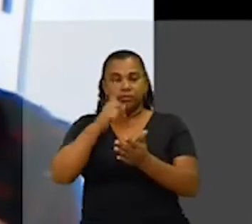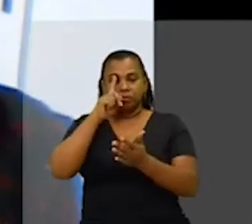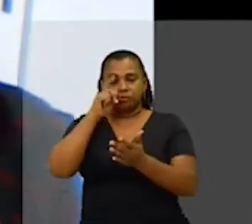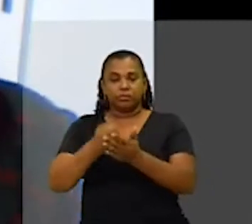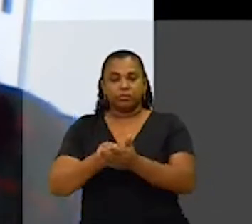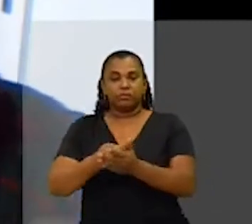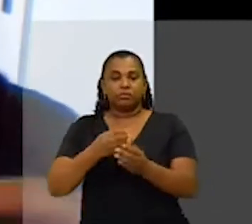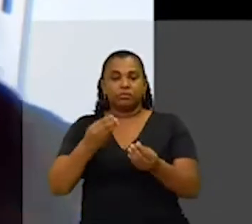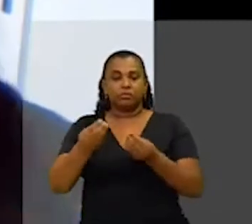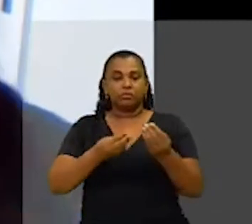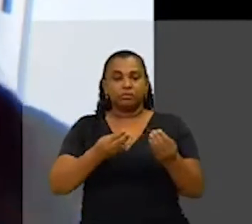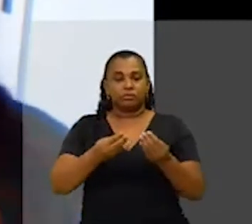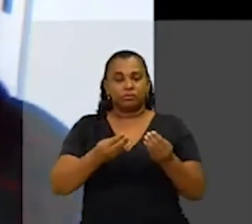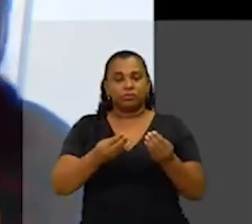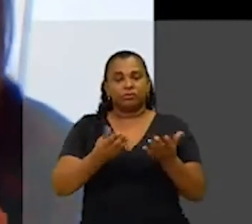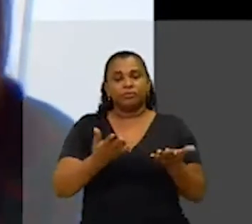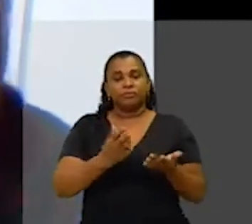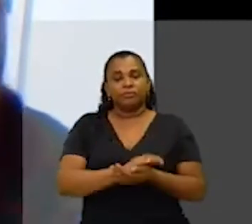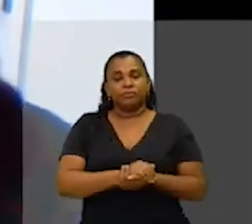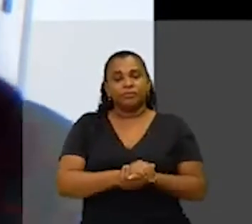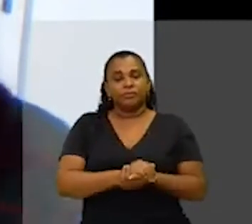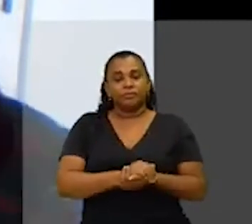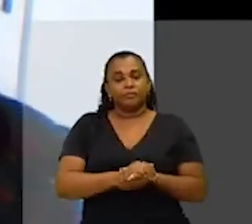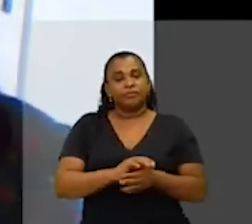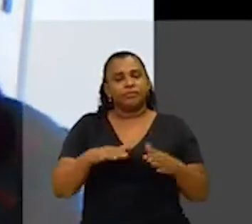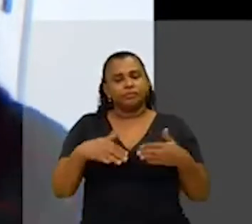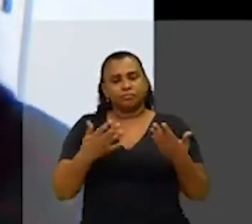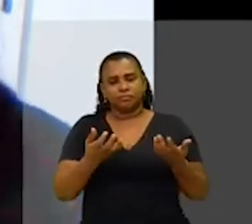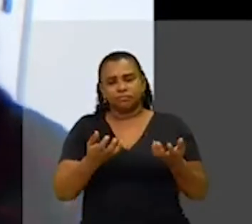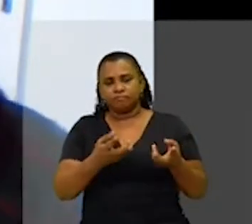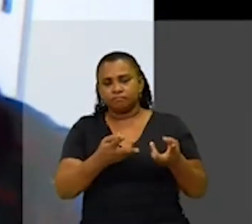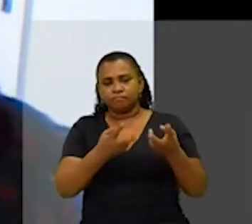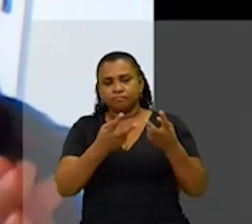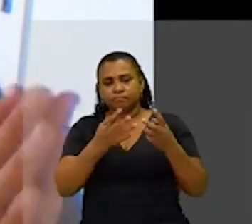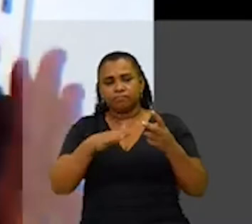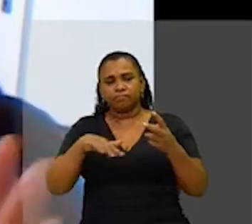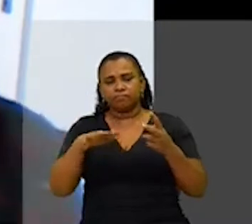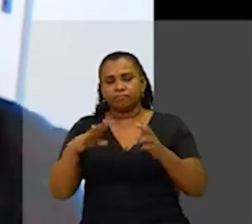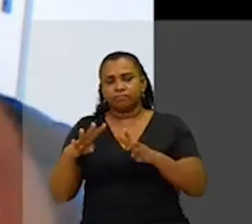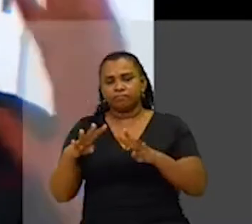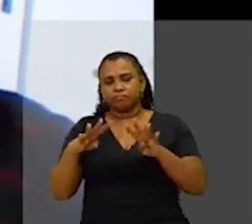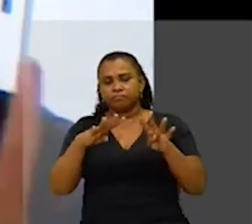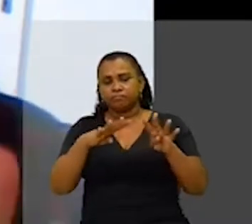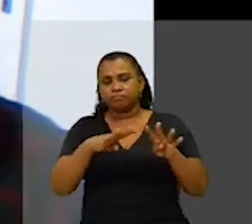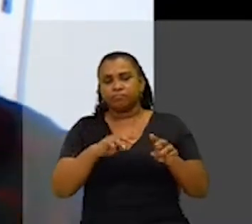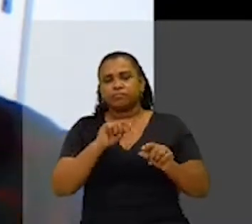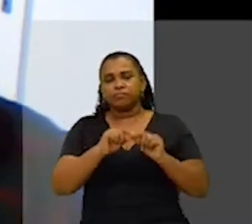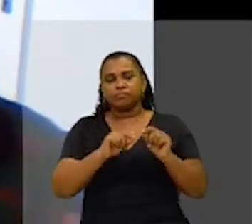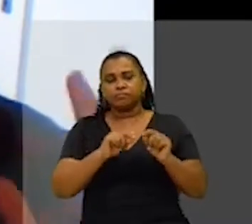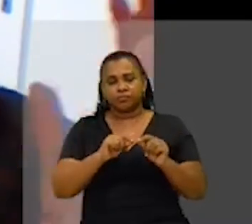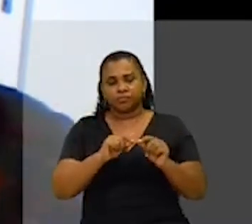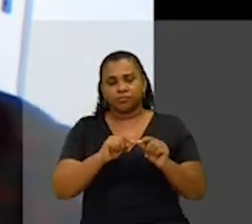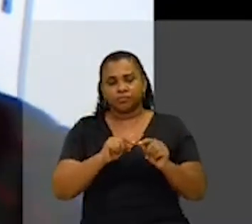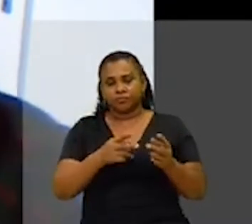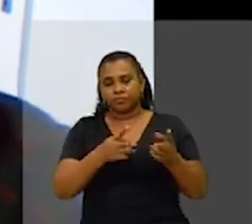Então o que uma coisa que chama atenção para gente hoje é tipo olhando então Grécia necessidade para